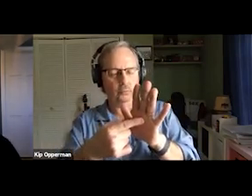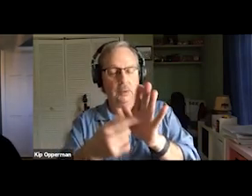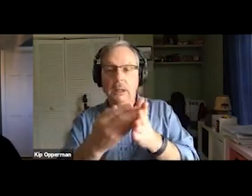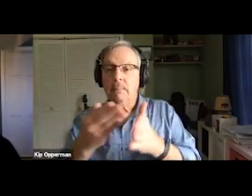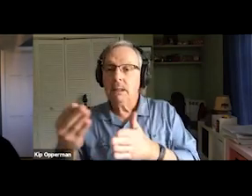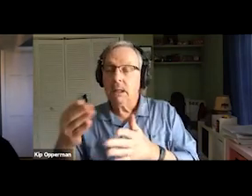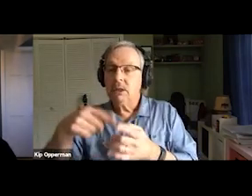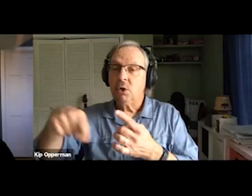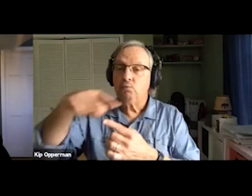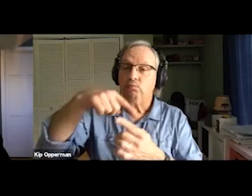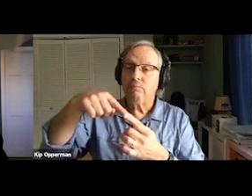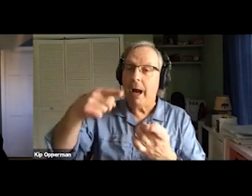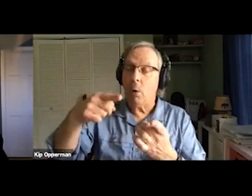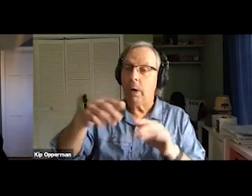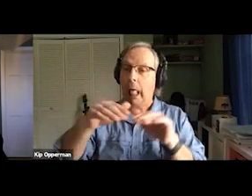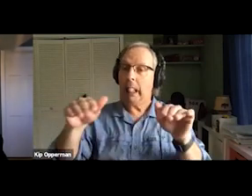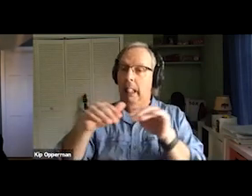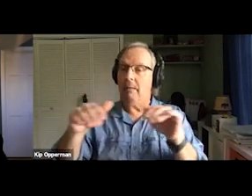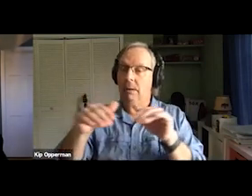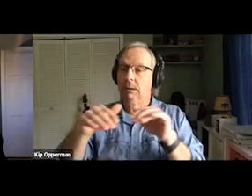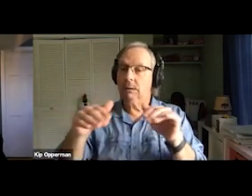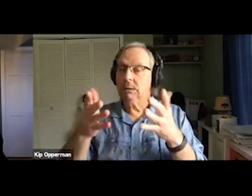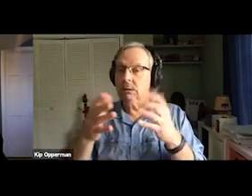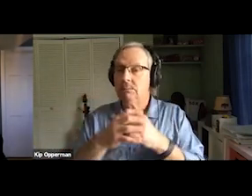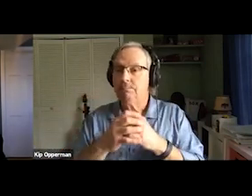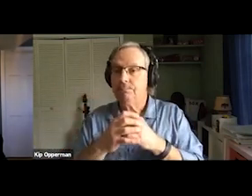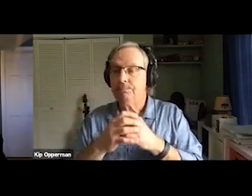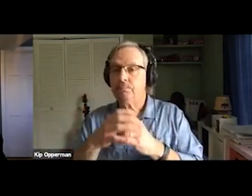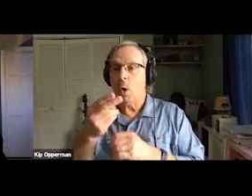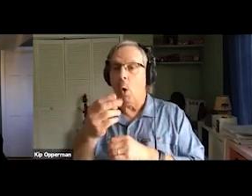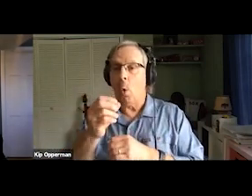se relacionan con nuestros niveles de nuestras hormonas y nuestra presión arterial,